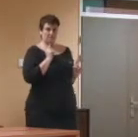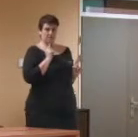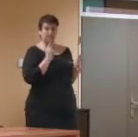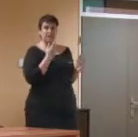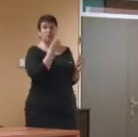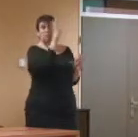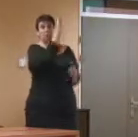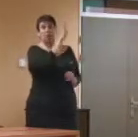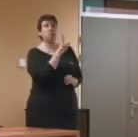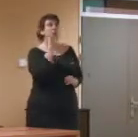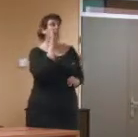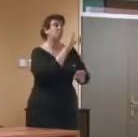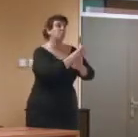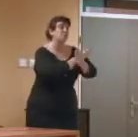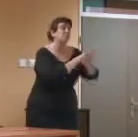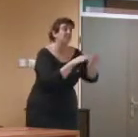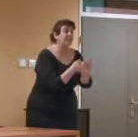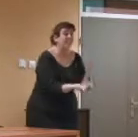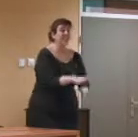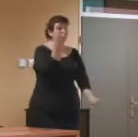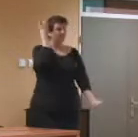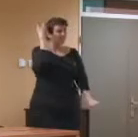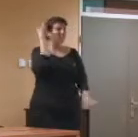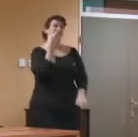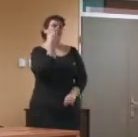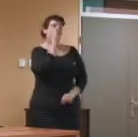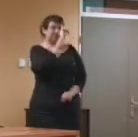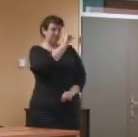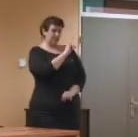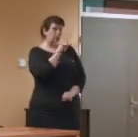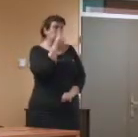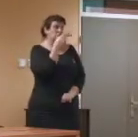toda esta gente, por eso es un debate muy interesante el de qué medidas hay que